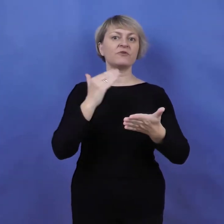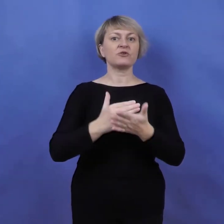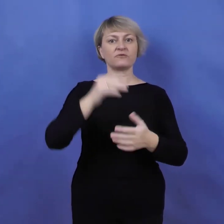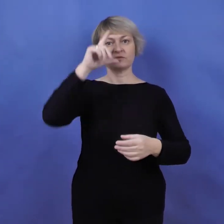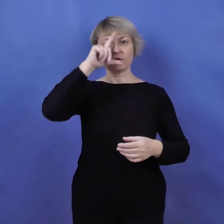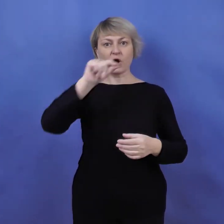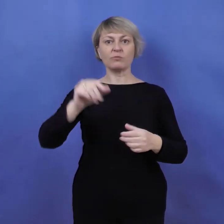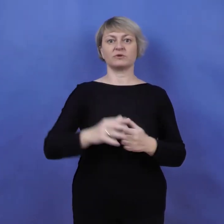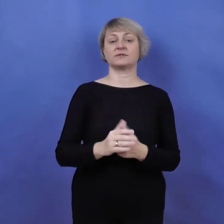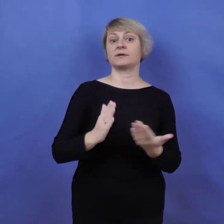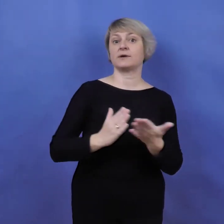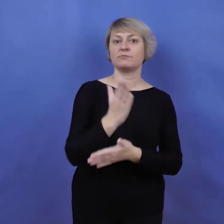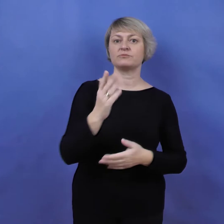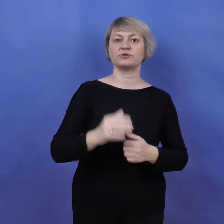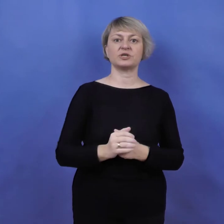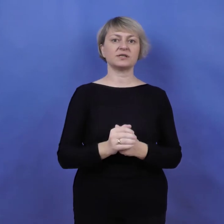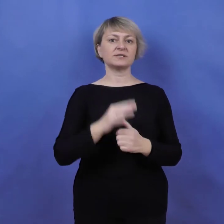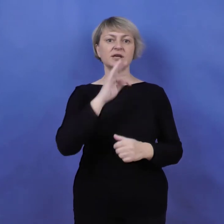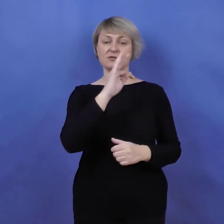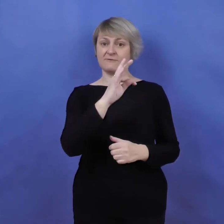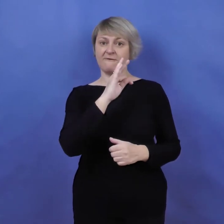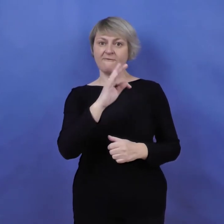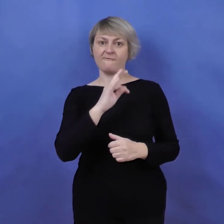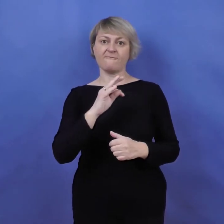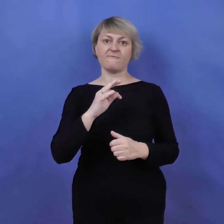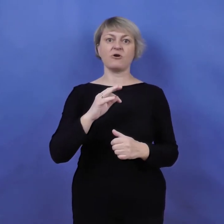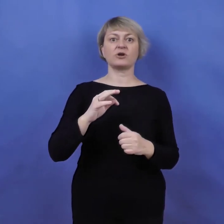poprzez swoje stanowisko kierowania,